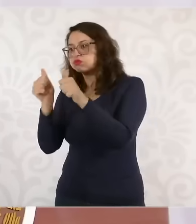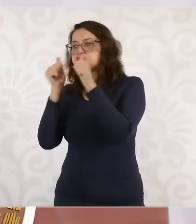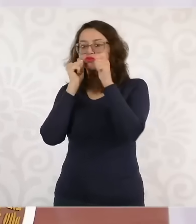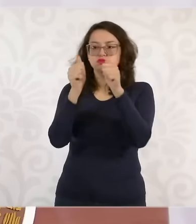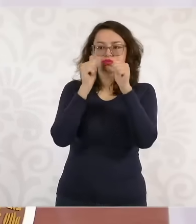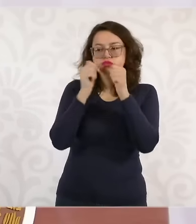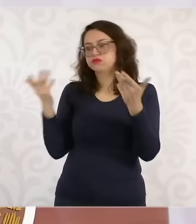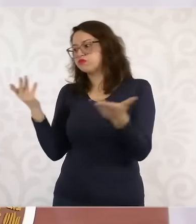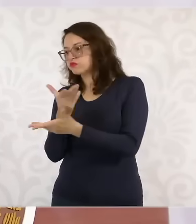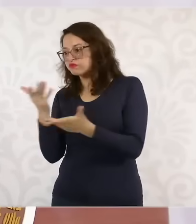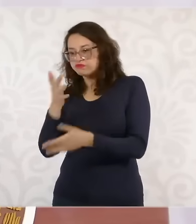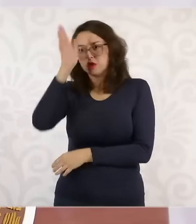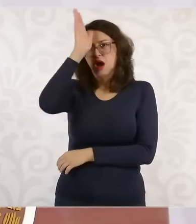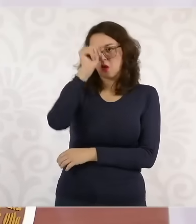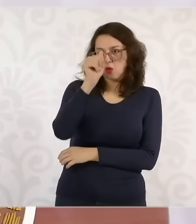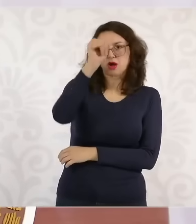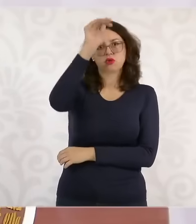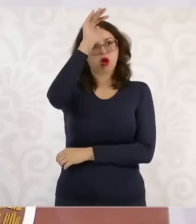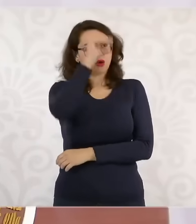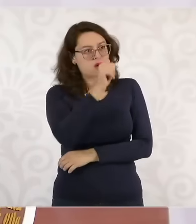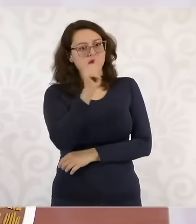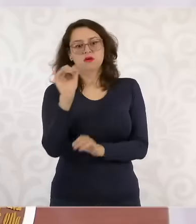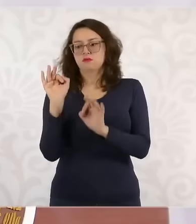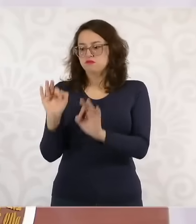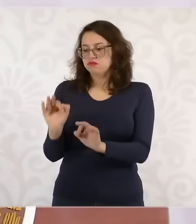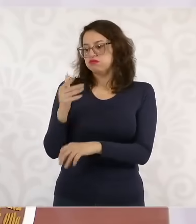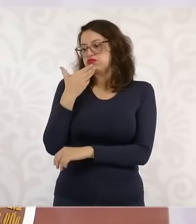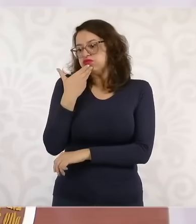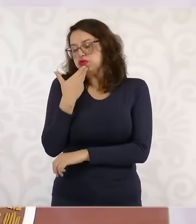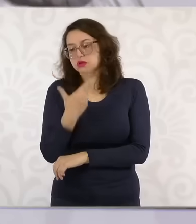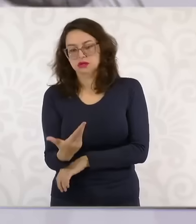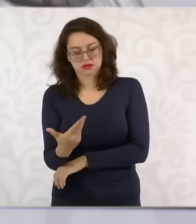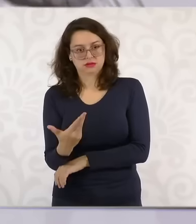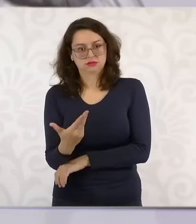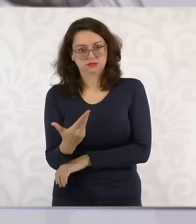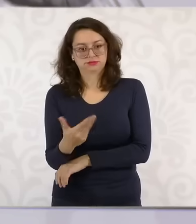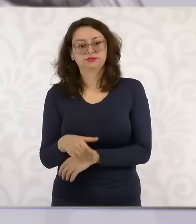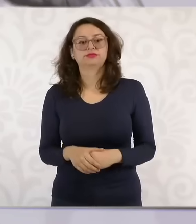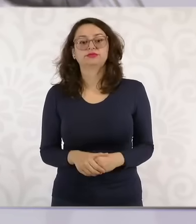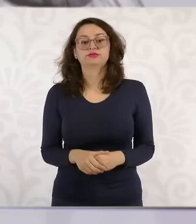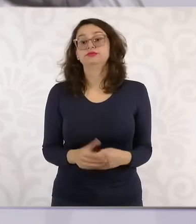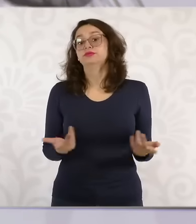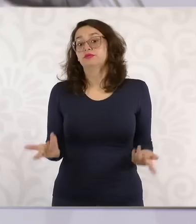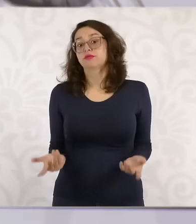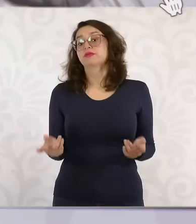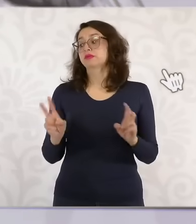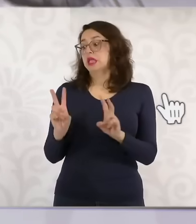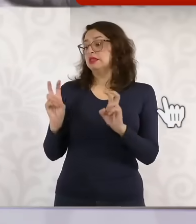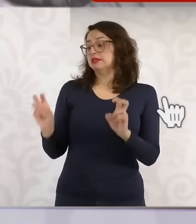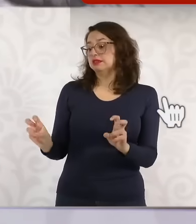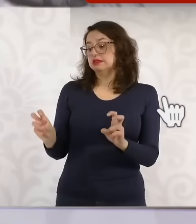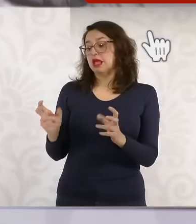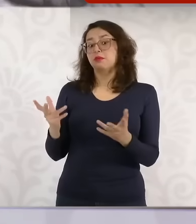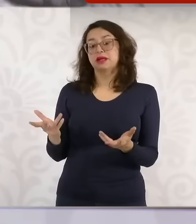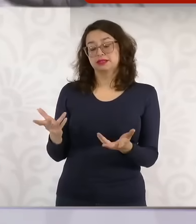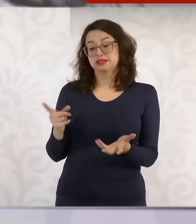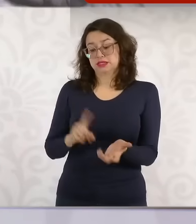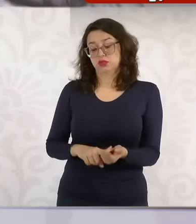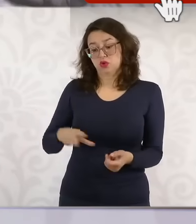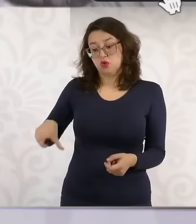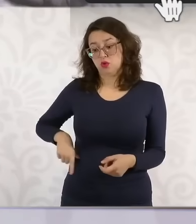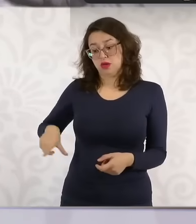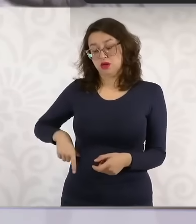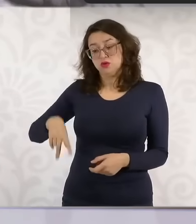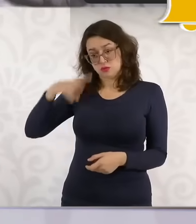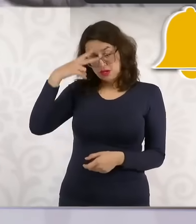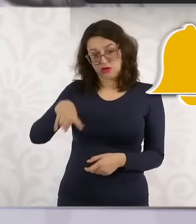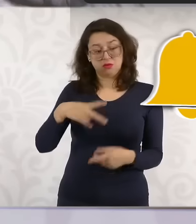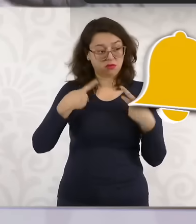acuerdos con los este expertos eh en los temas que trabajan en el gobierno mexicano y que pues